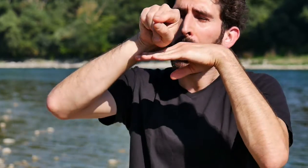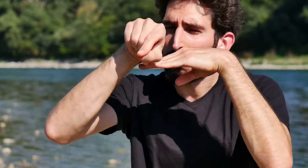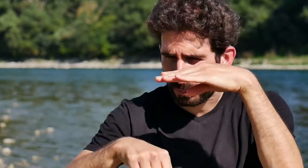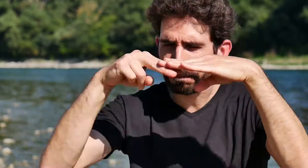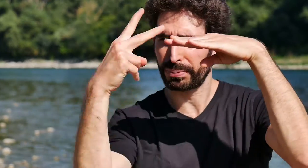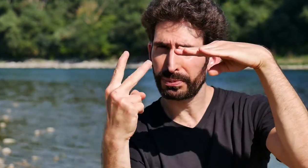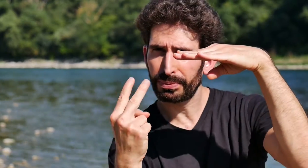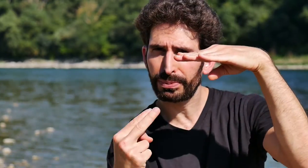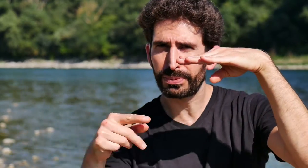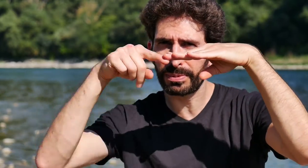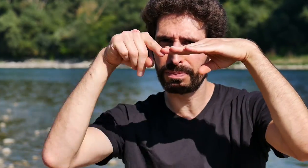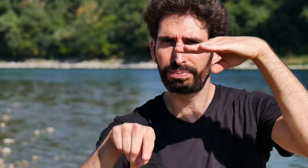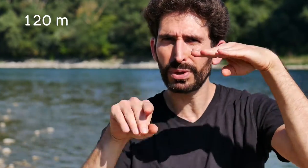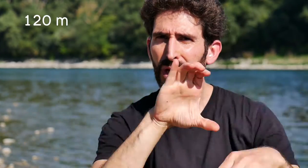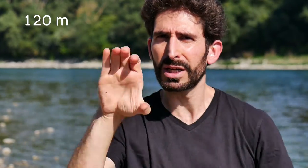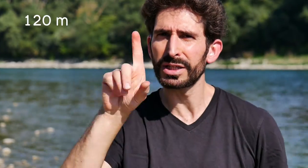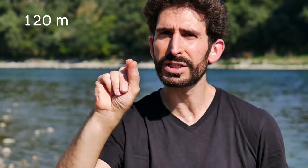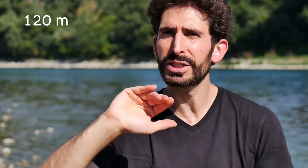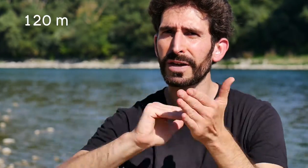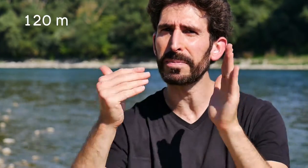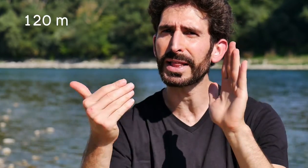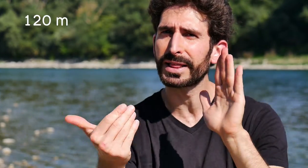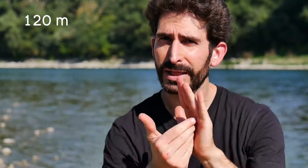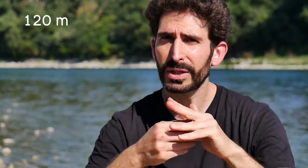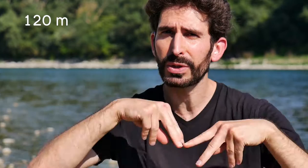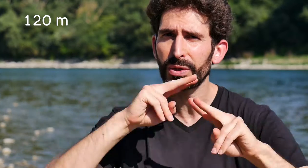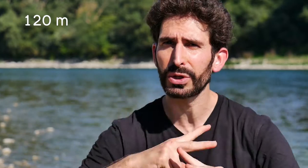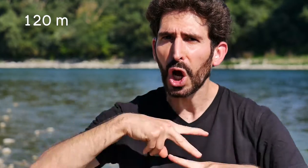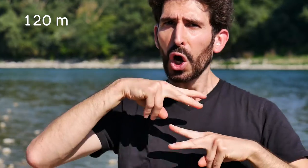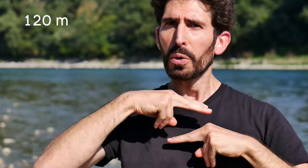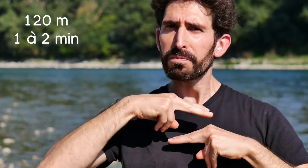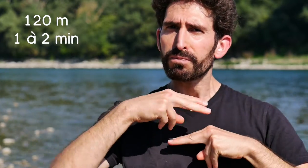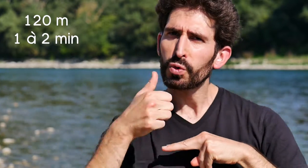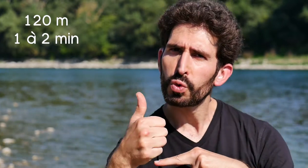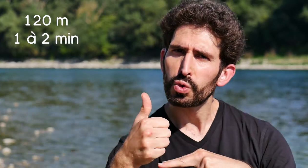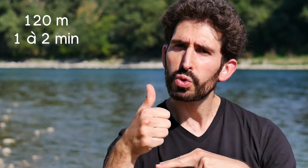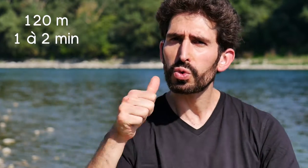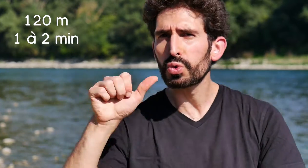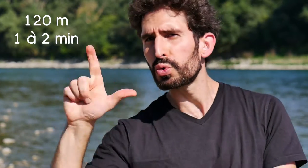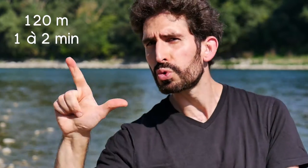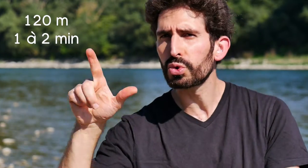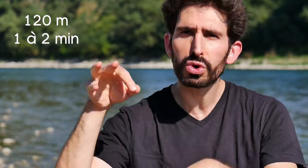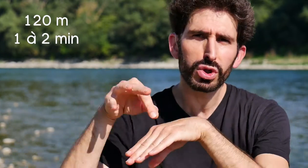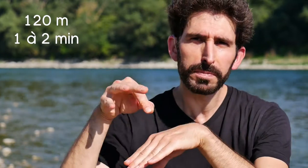Il peut plonger jusqu'à 120 mètres, en apnée pendant 1 à 2 minutes.